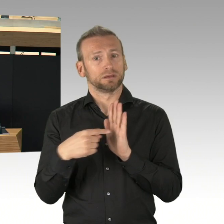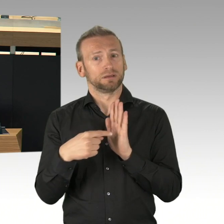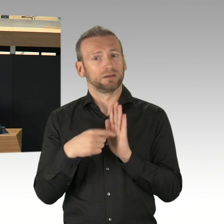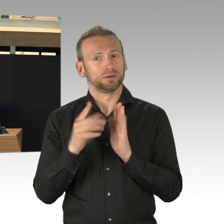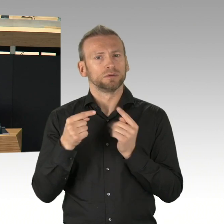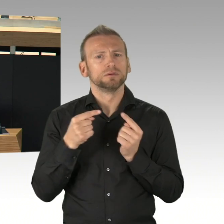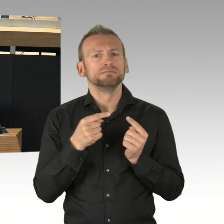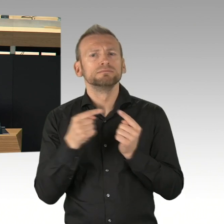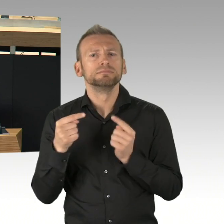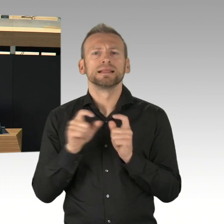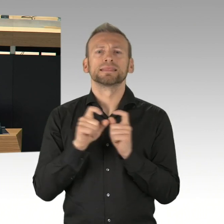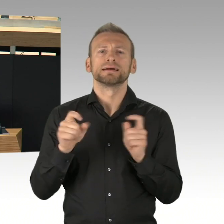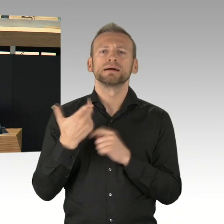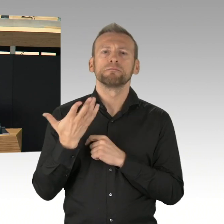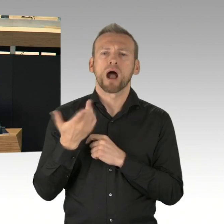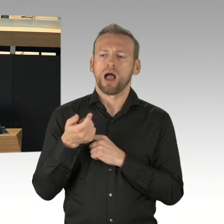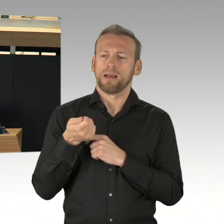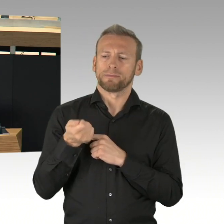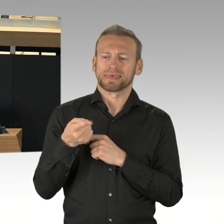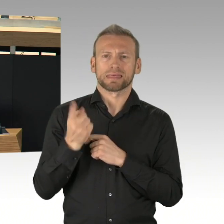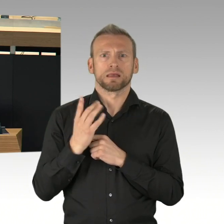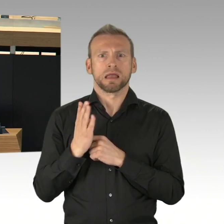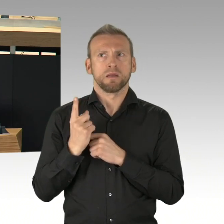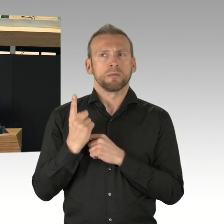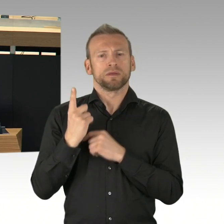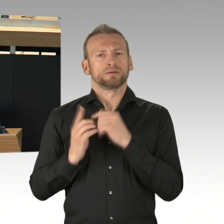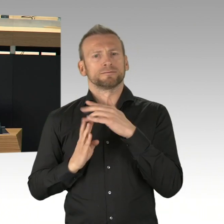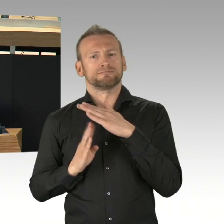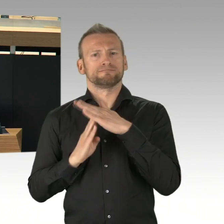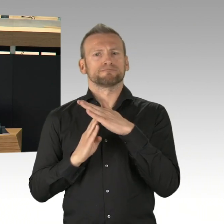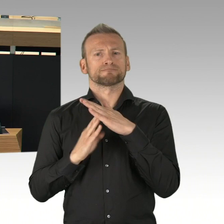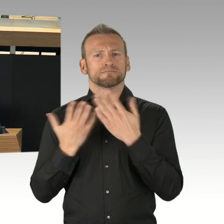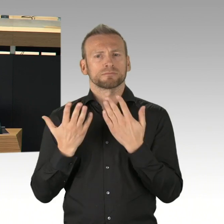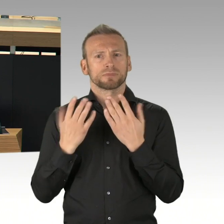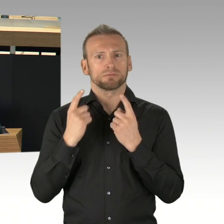weil das war abzusehen aus der Diskussion um die Mietpreisbremse, die 2013 in Deutschland eingeführt worden ist,